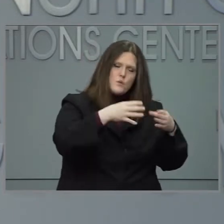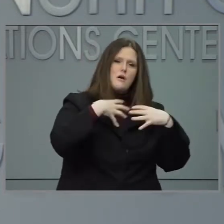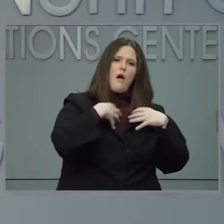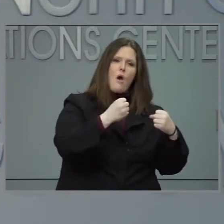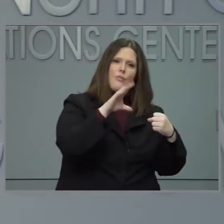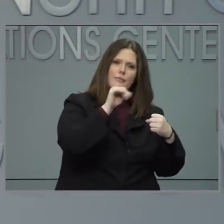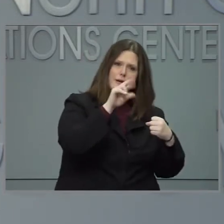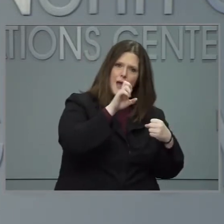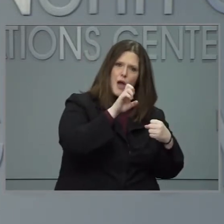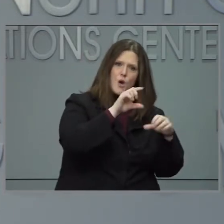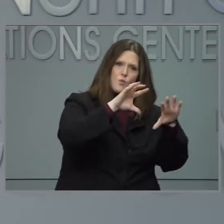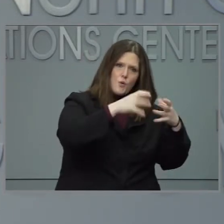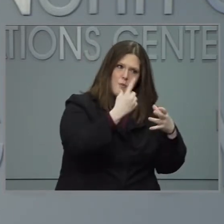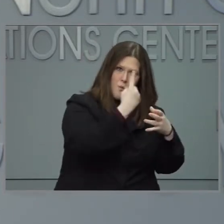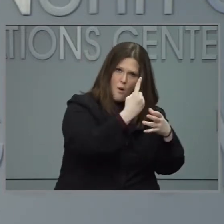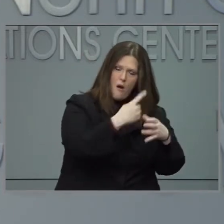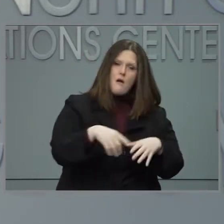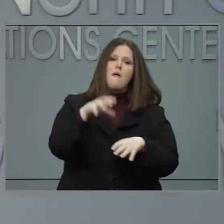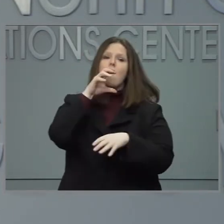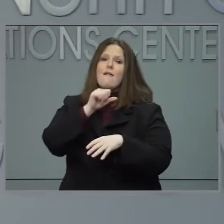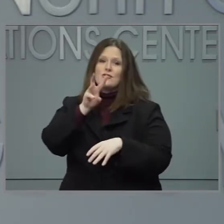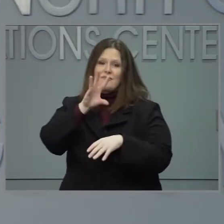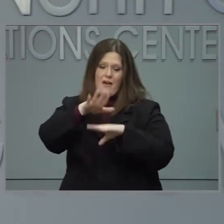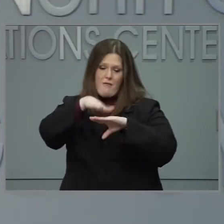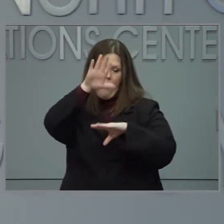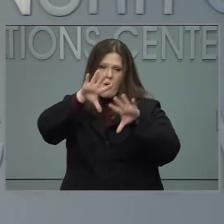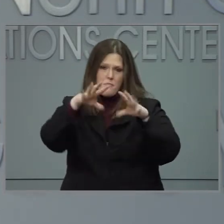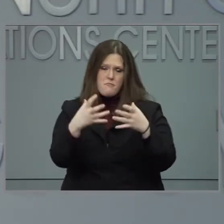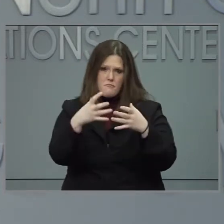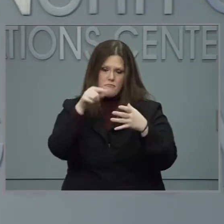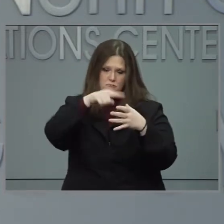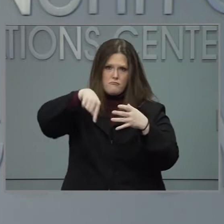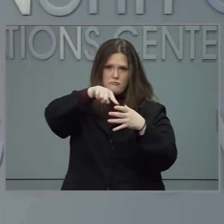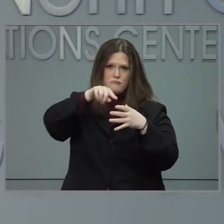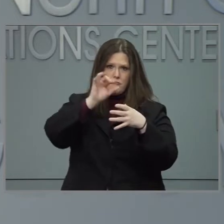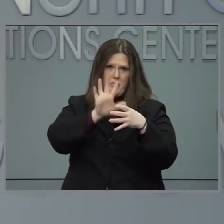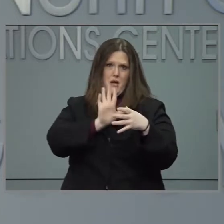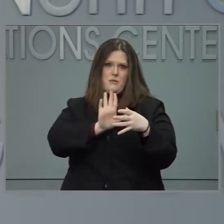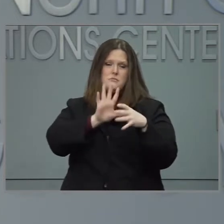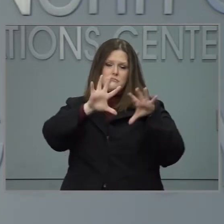uno y dos personas mayores de sesenta y cinco y los trabajadores de salud de